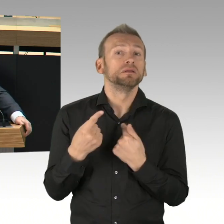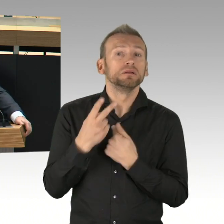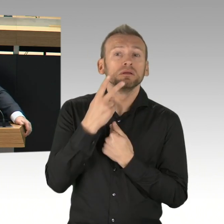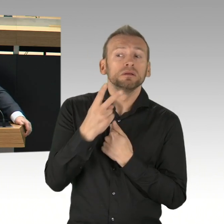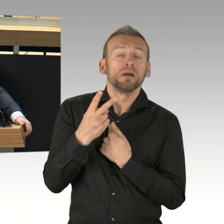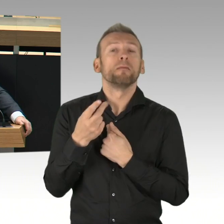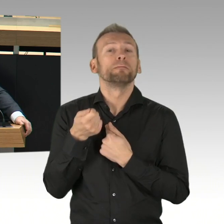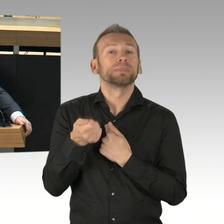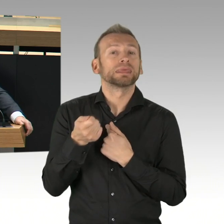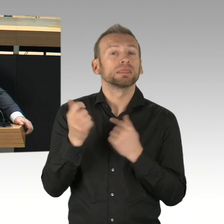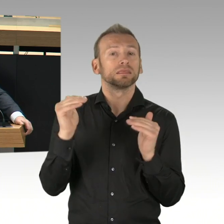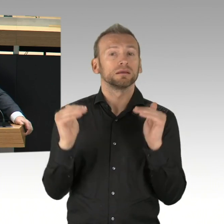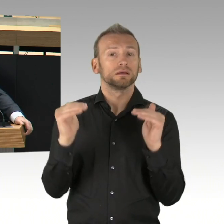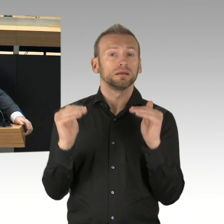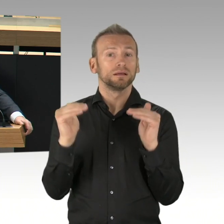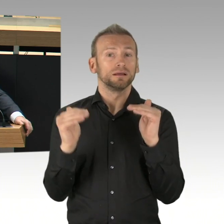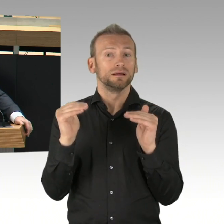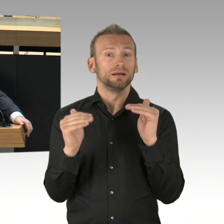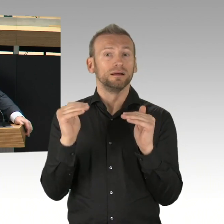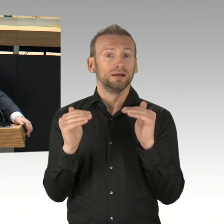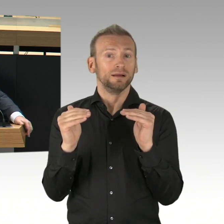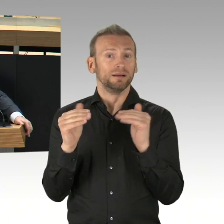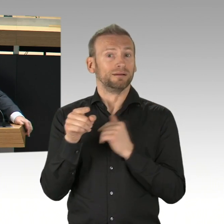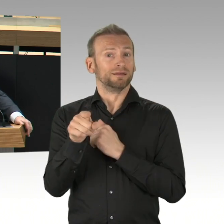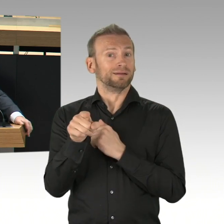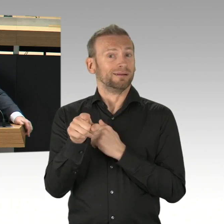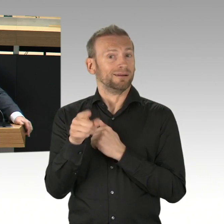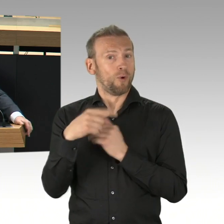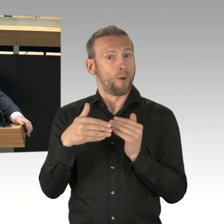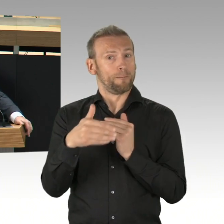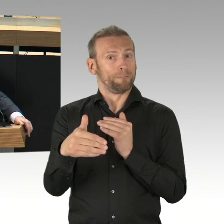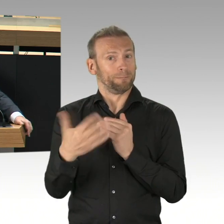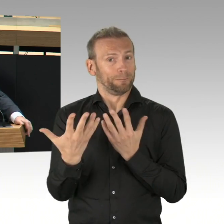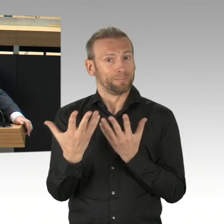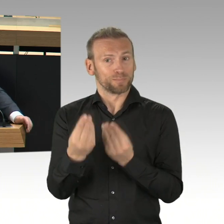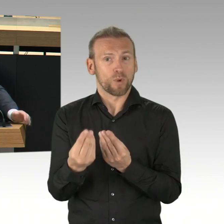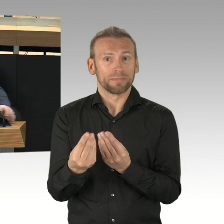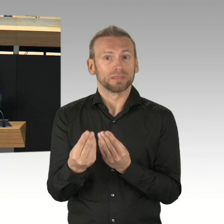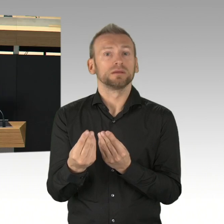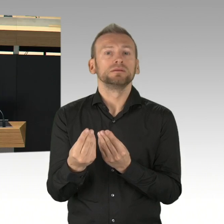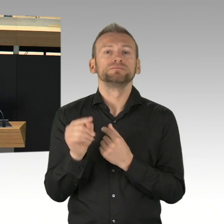weil Menschen verteidigen tut man, indem man Ihnen Wohnraum schafft und das tun Sie nicht, meine Herrschaften, das tun sie einfach nicht. (Beifall)